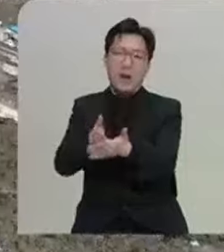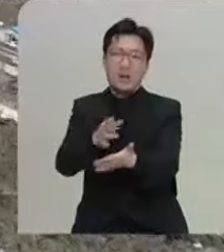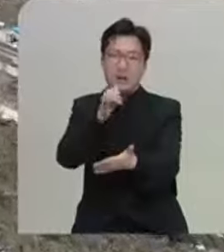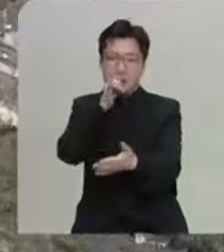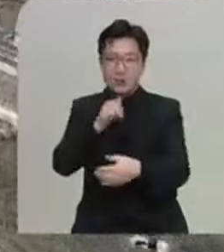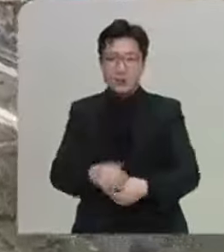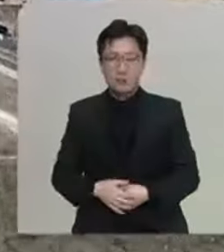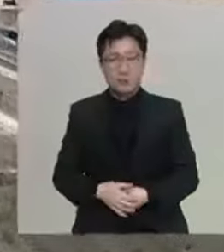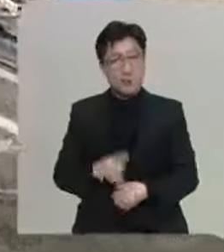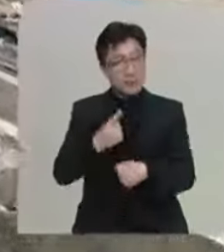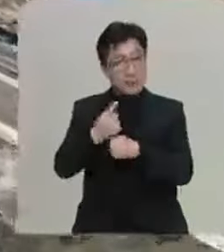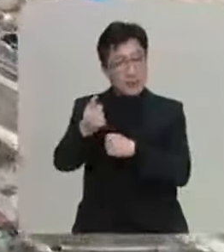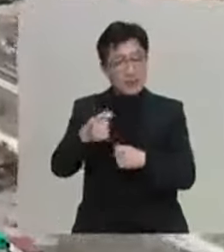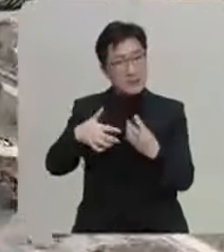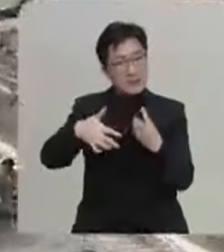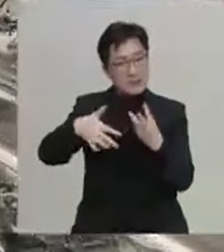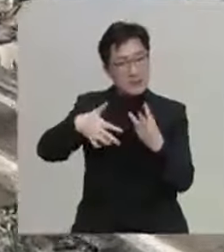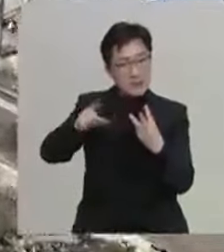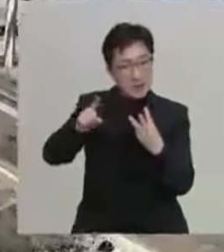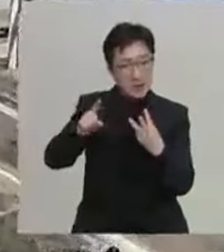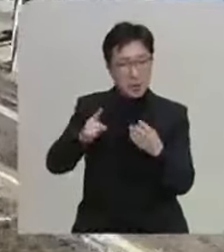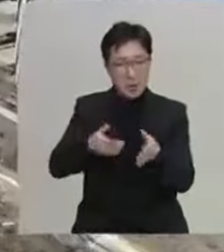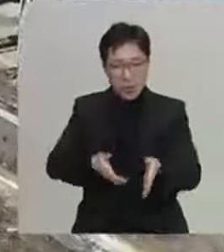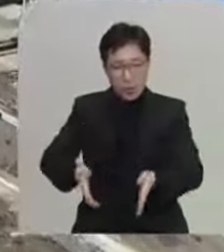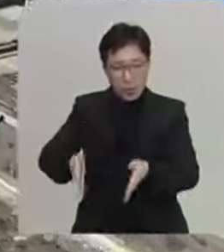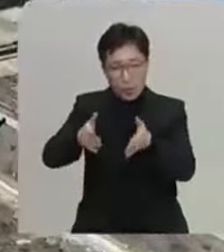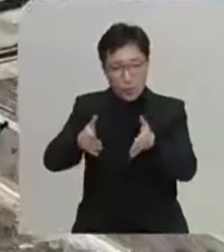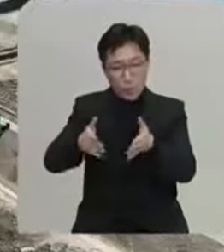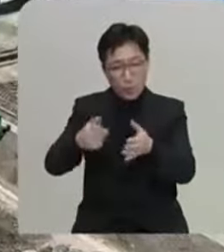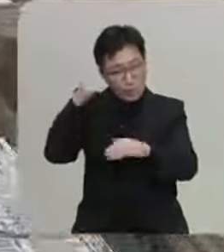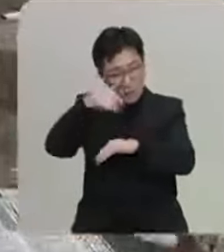정부는 내년까지 제3차 고속도로 건설계획을 확정하기로 했습니다.